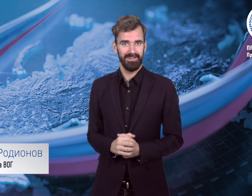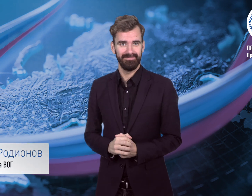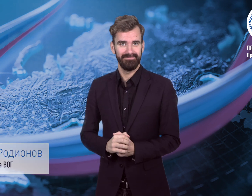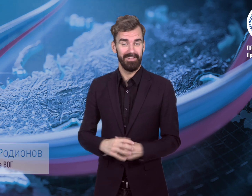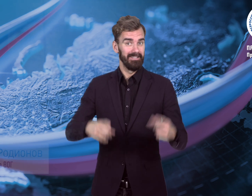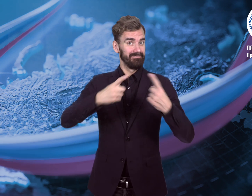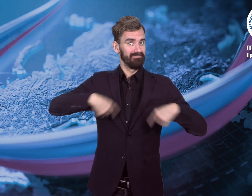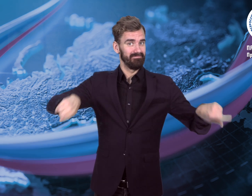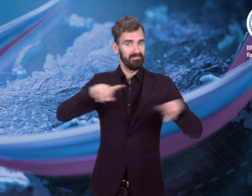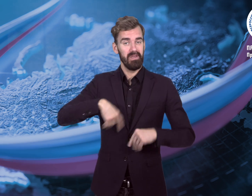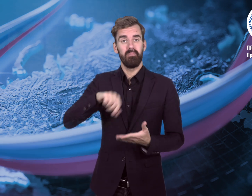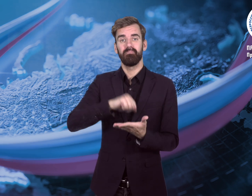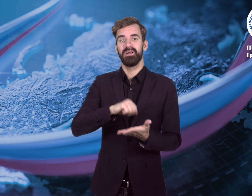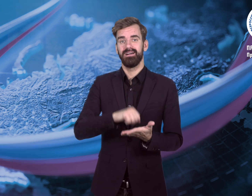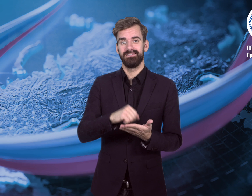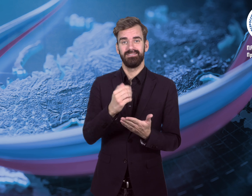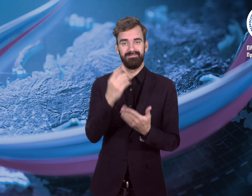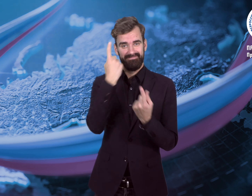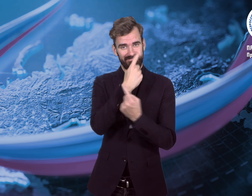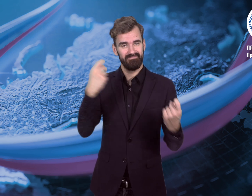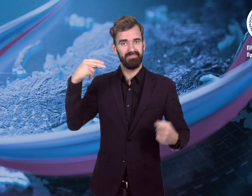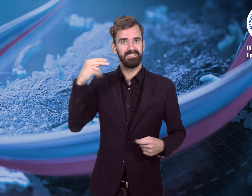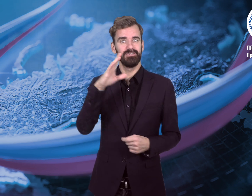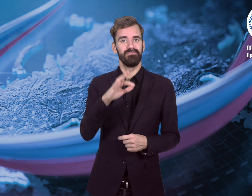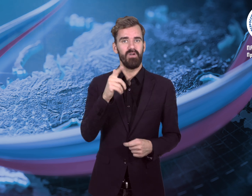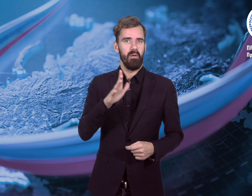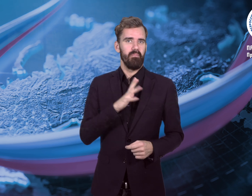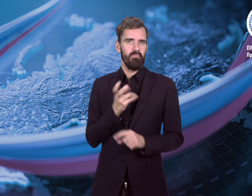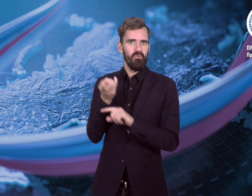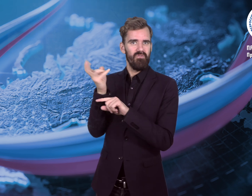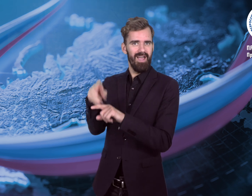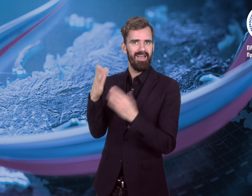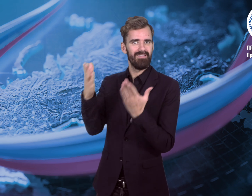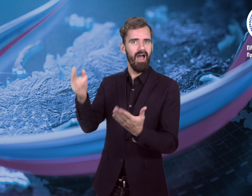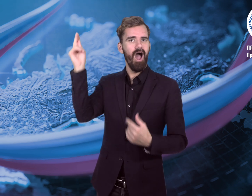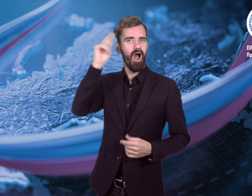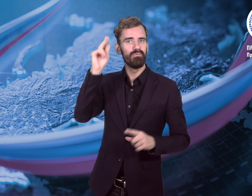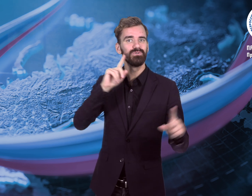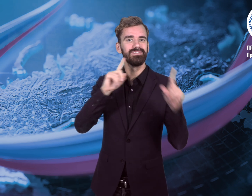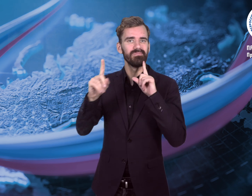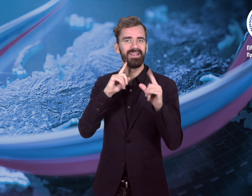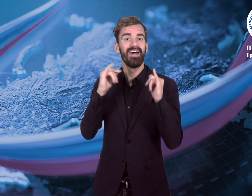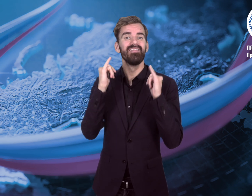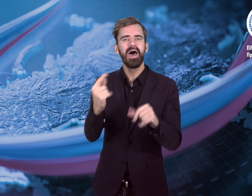Пресс-служба Президента ВОГ побывала на обучающем семинаре